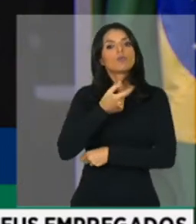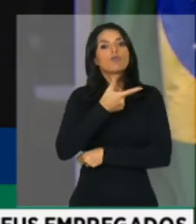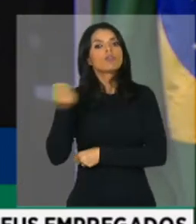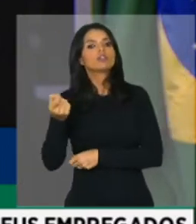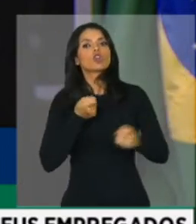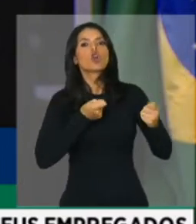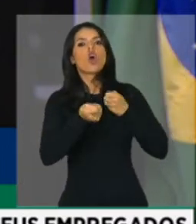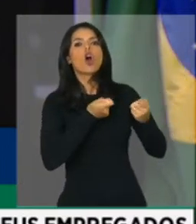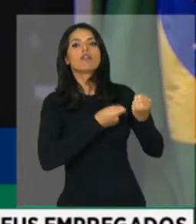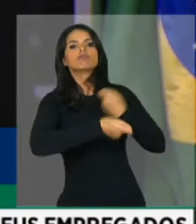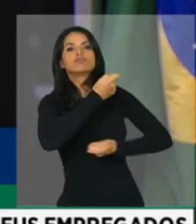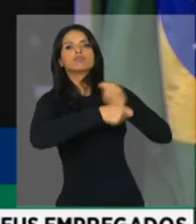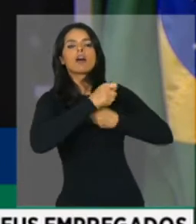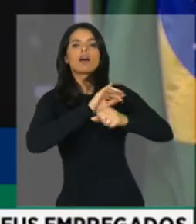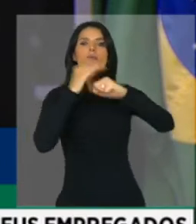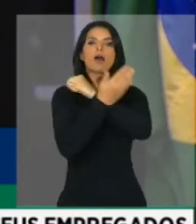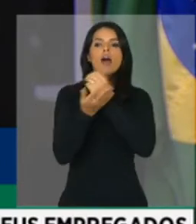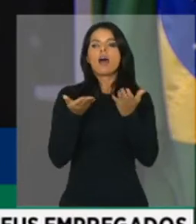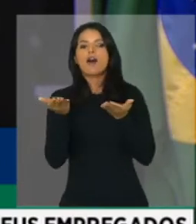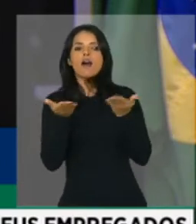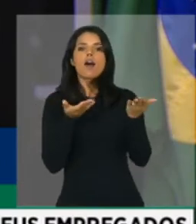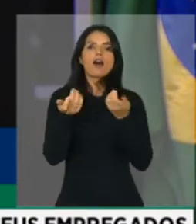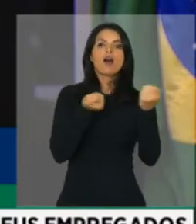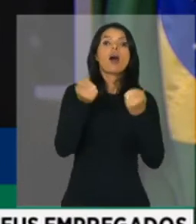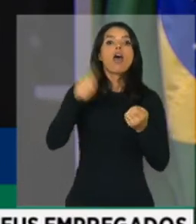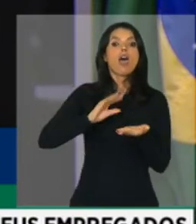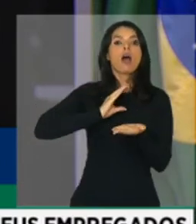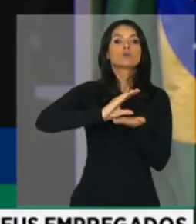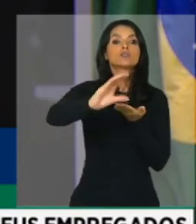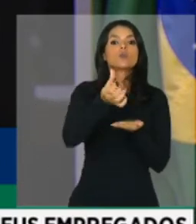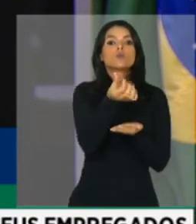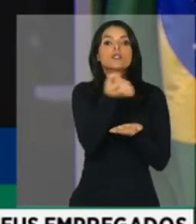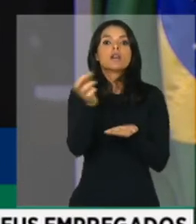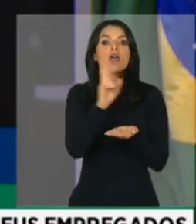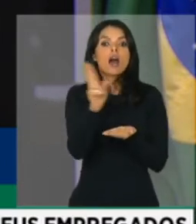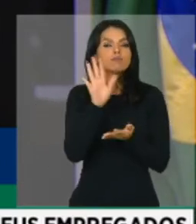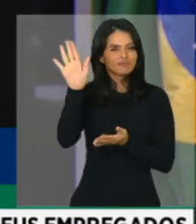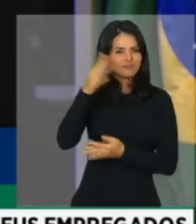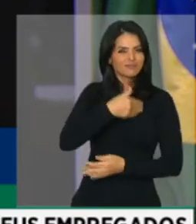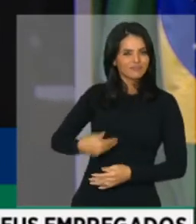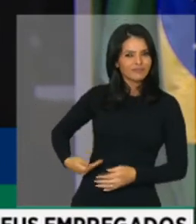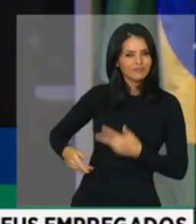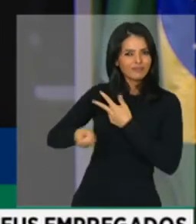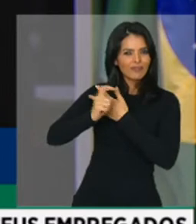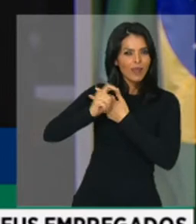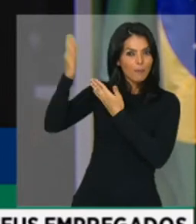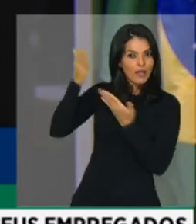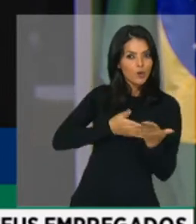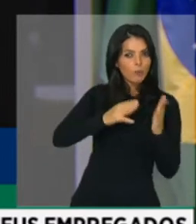ECONOMIA E CONTROLOU A PANDEMIA FOI O AUXÍ LIO-EMERGENCIAL, LEMBRANDO QUE O PODER EXECUTIVO MANDOU PARA ESSA MEDIDA... PROVISÓRIA... PARA O CONGRESSO NACIONAL COM